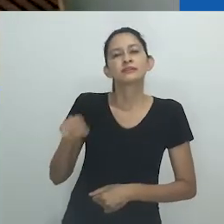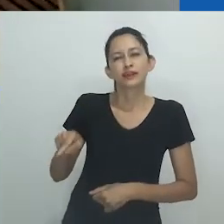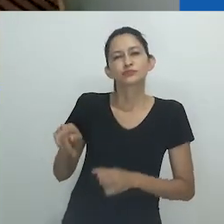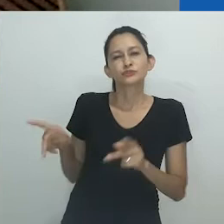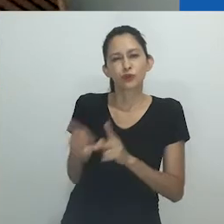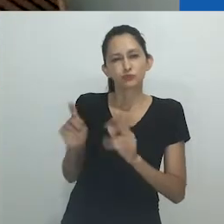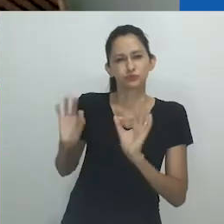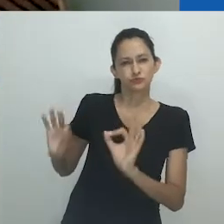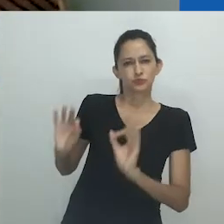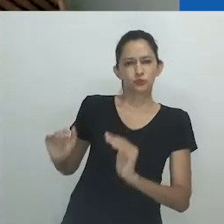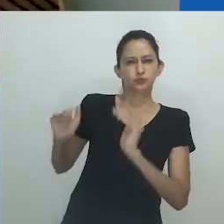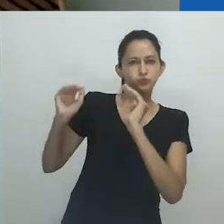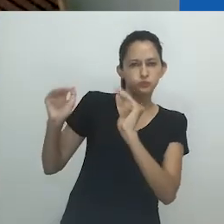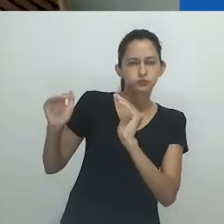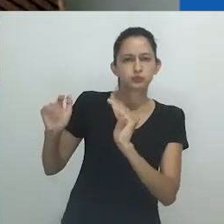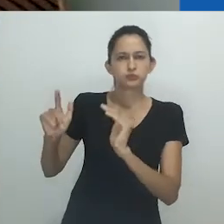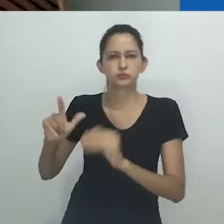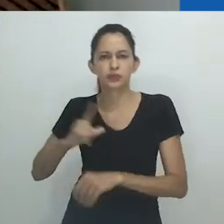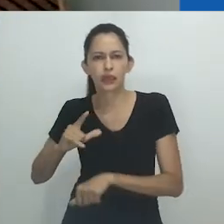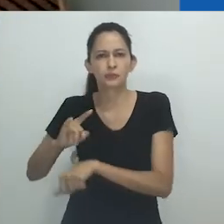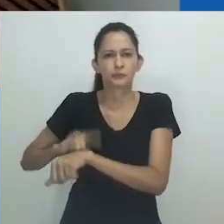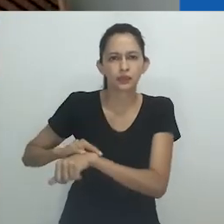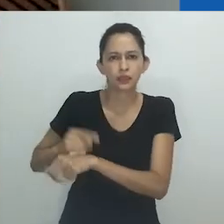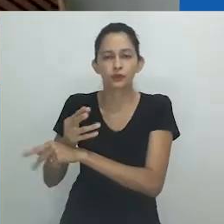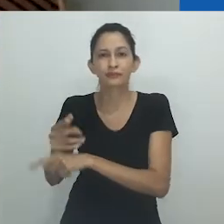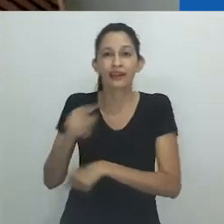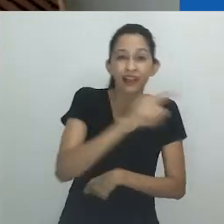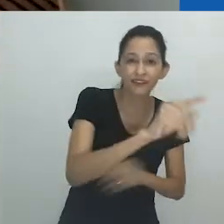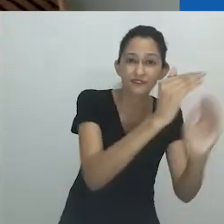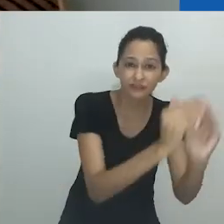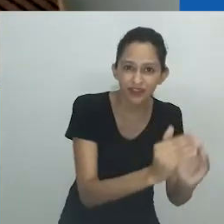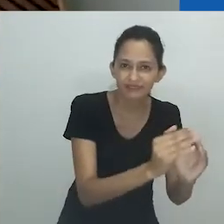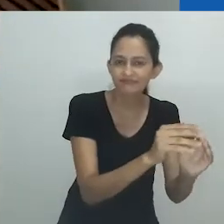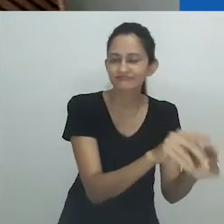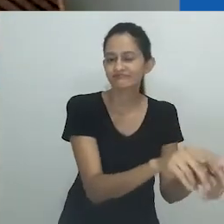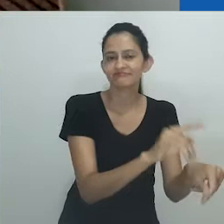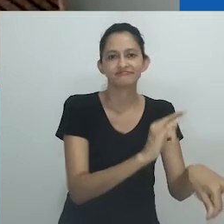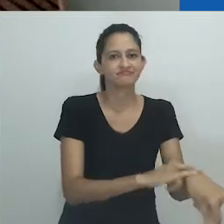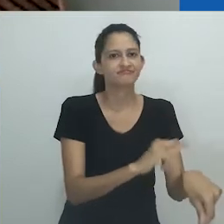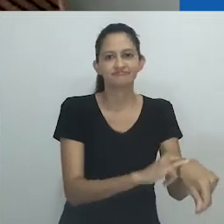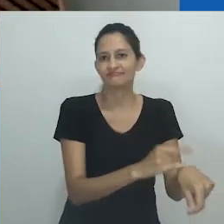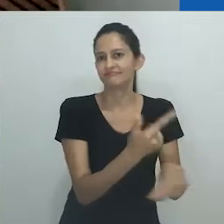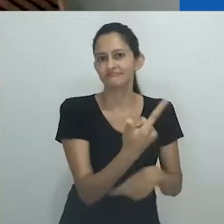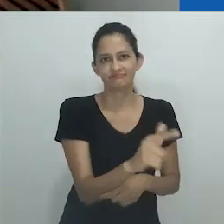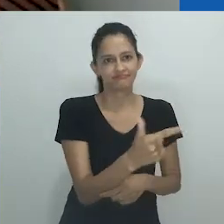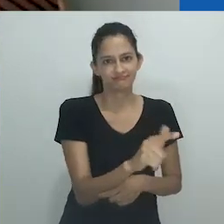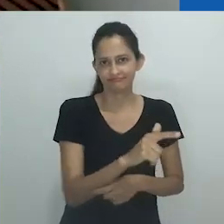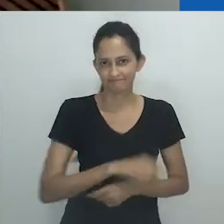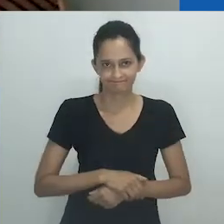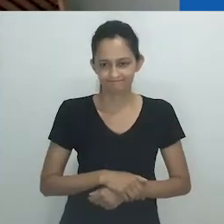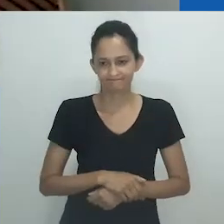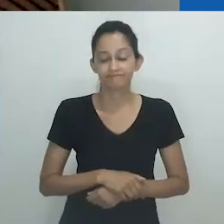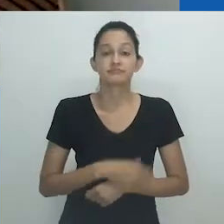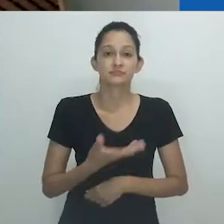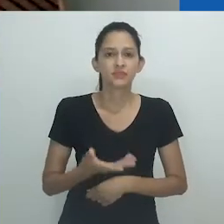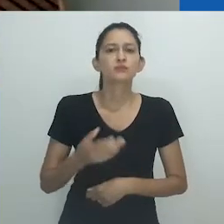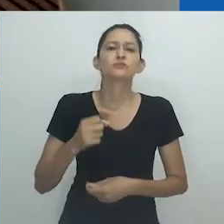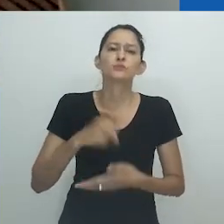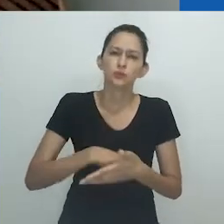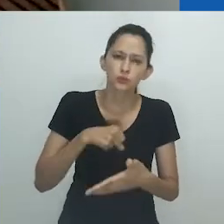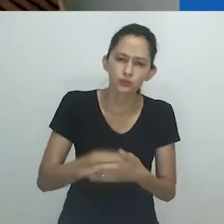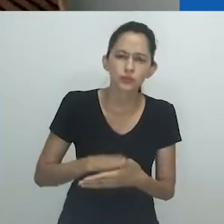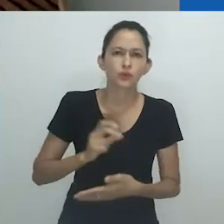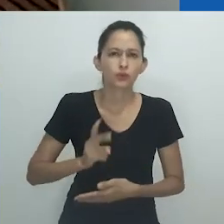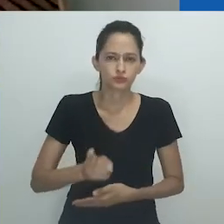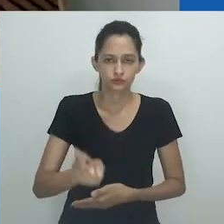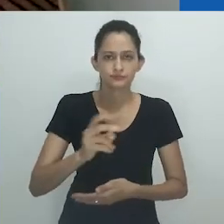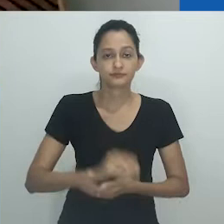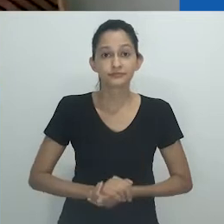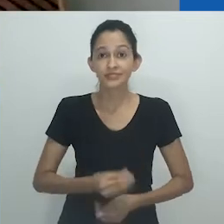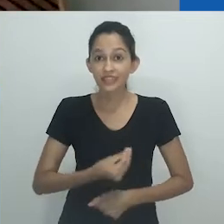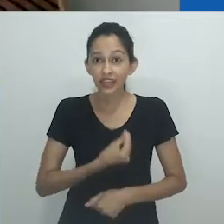Dos banheiros dos shoppings luxuosos, vamos para a ausência dos toaletes das townships e de uma política governamental de humilhação constante e contínua.